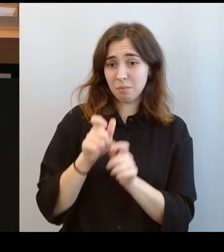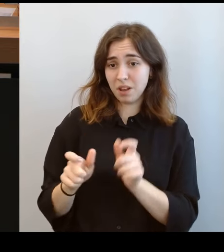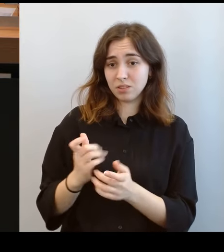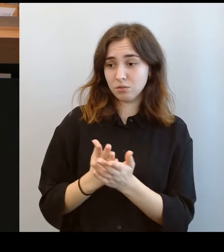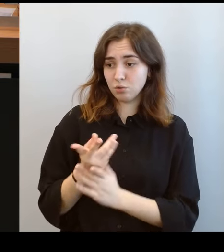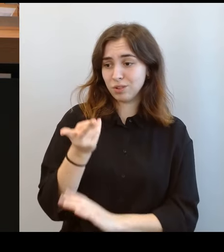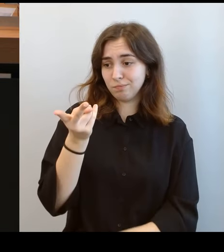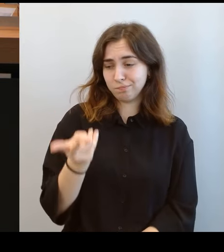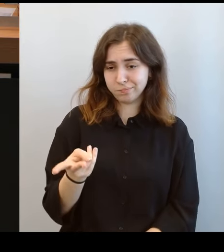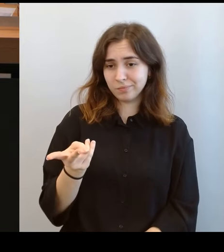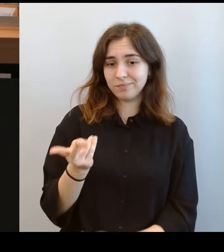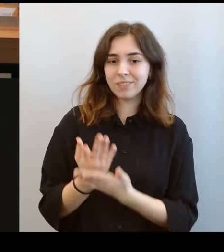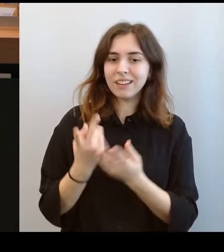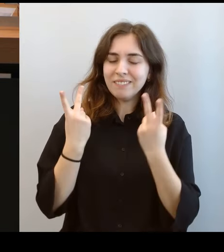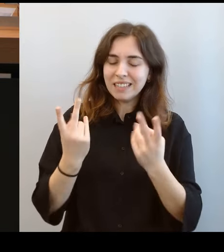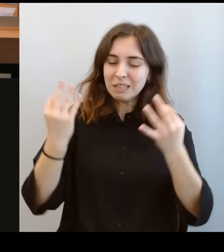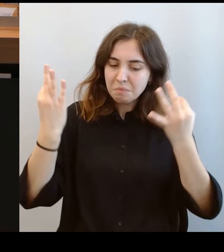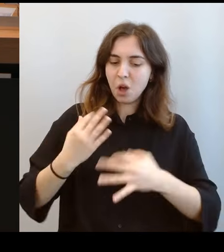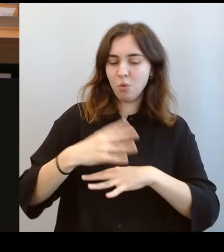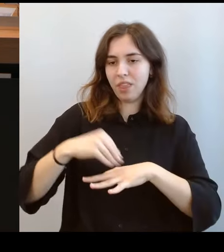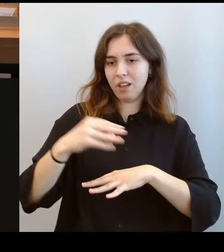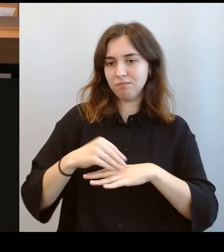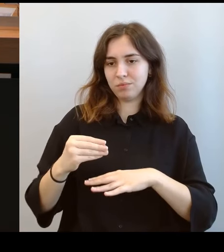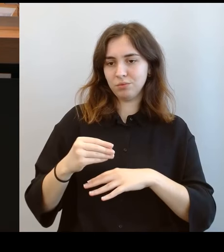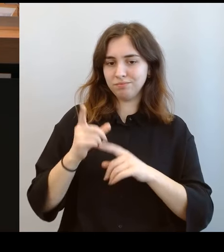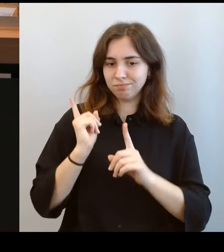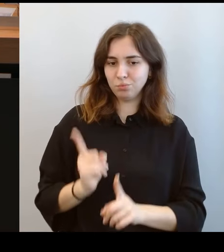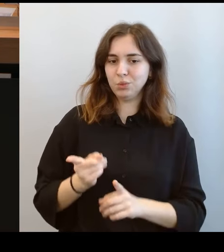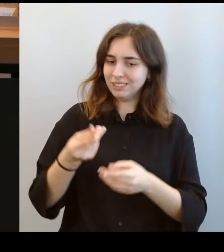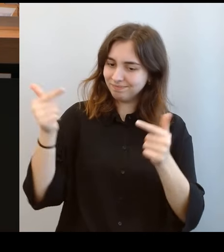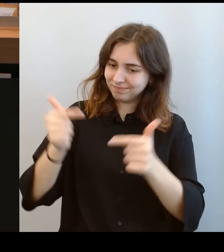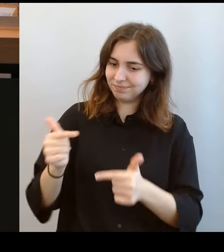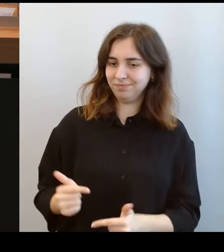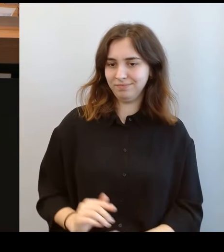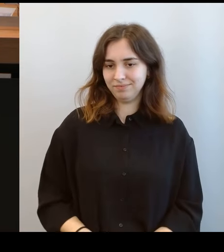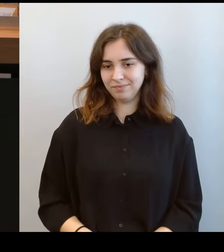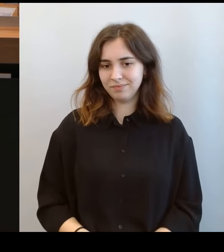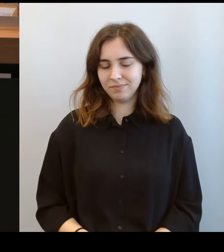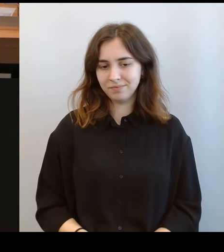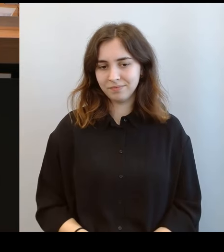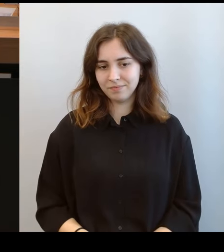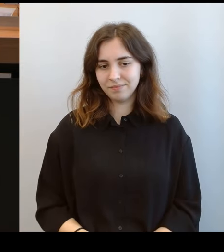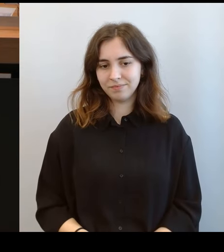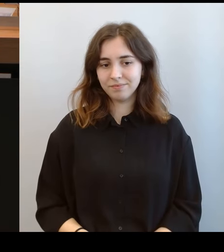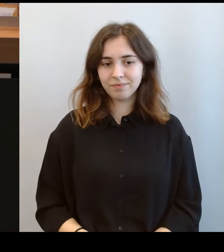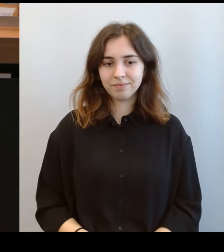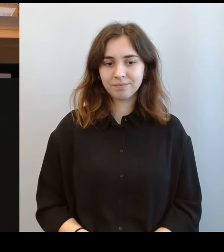Angebote brauchen. Die Anhörung, die wir im Gesundheitsausschuss dazu hatten, hat